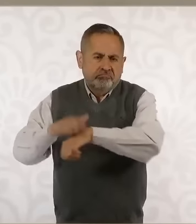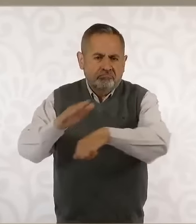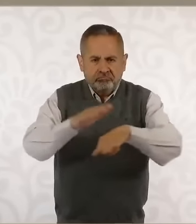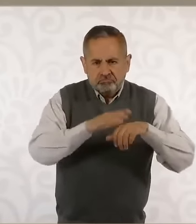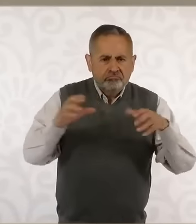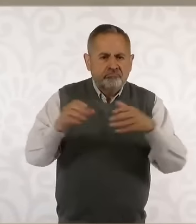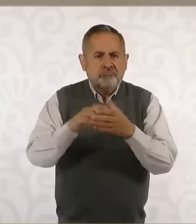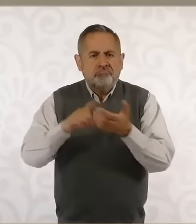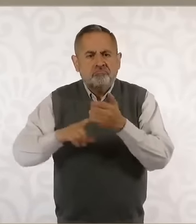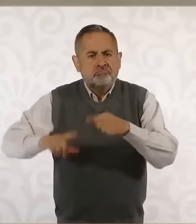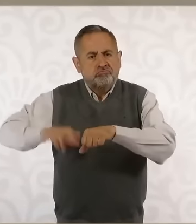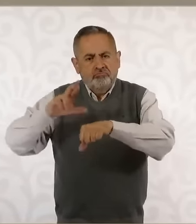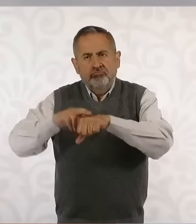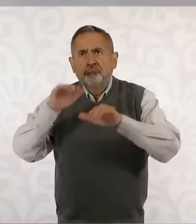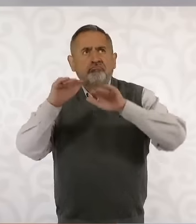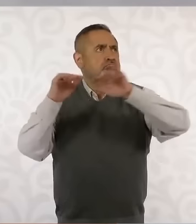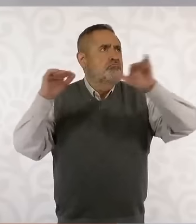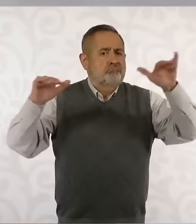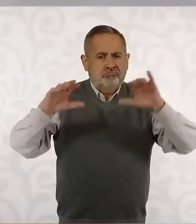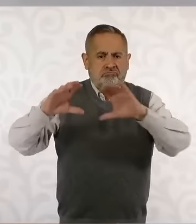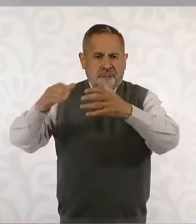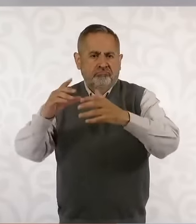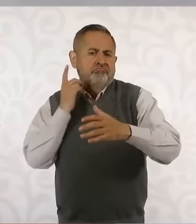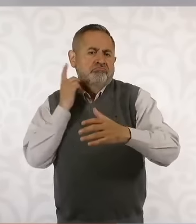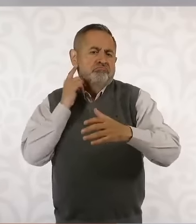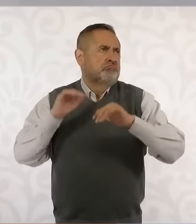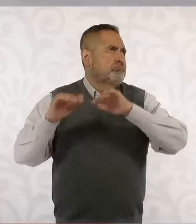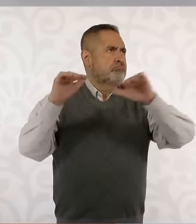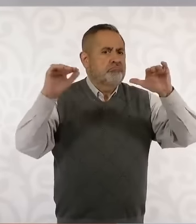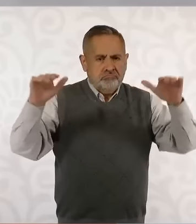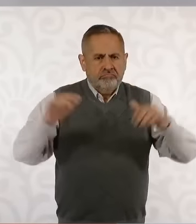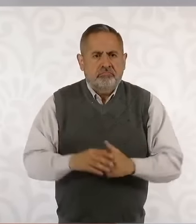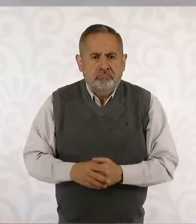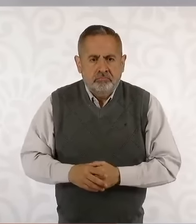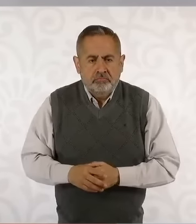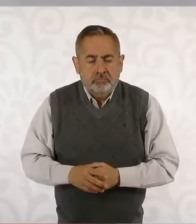los gobernadores, a los y a los congresos locales para que muchas gobernadoras ayer me buscaron, ya